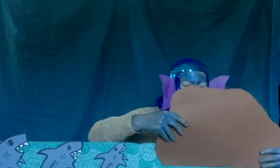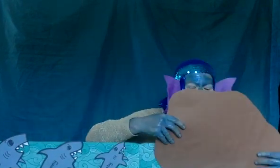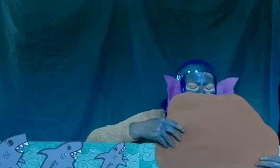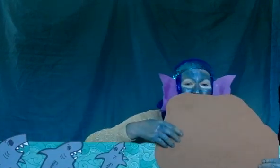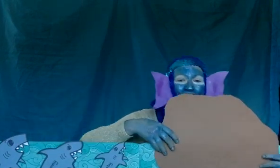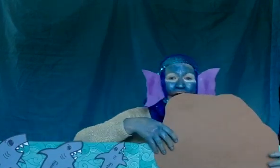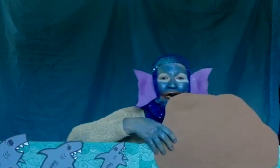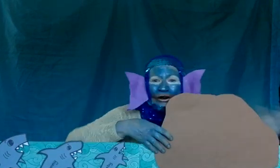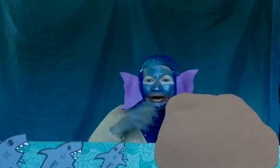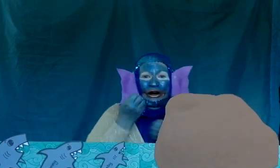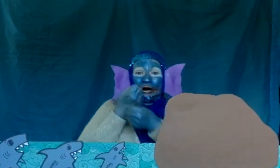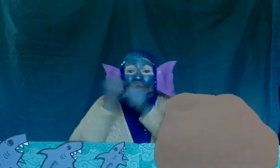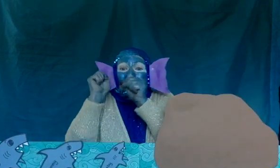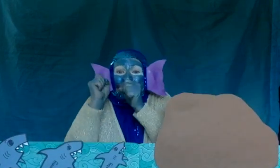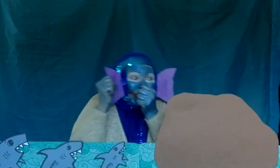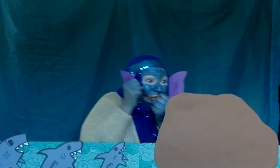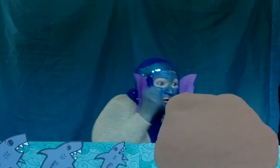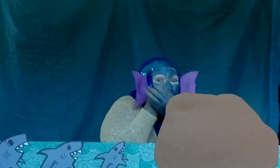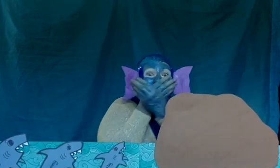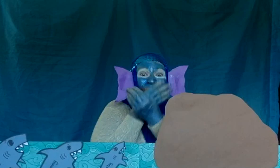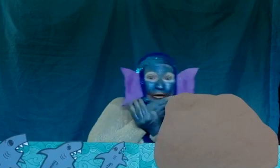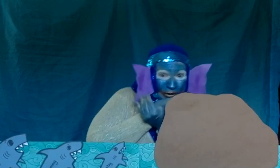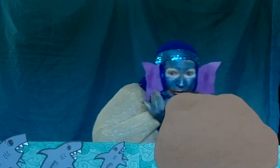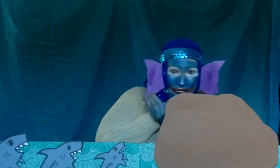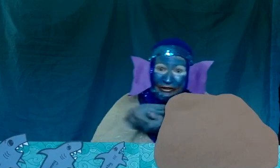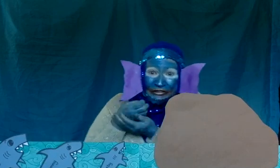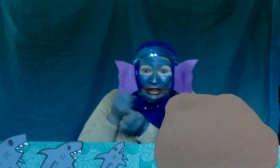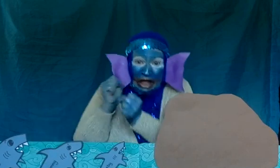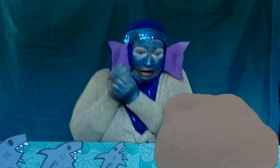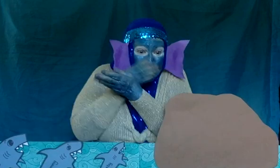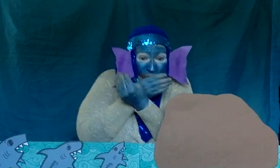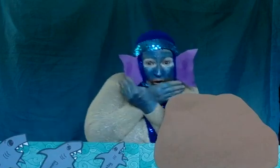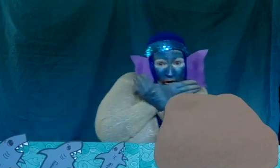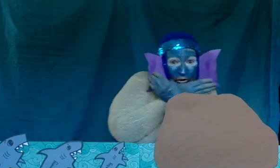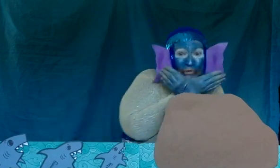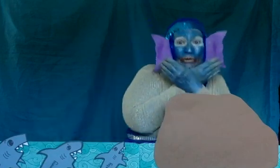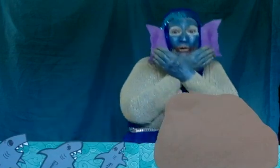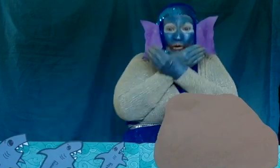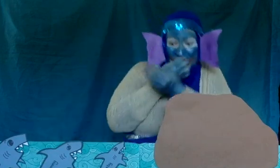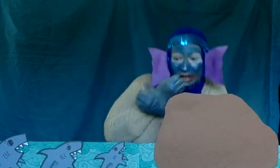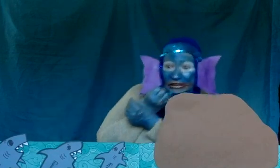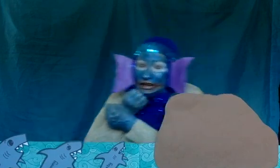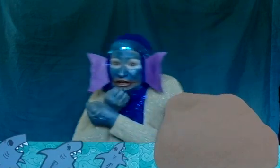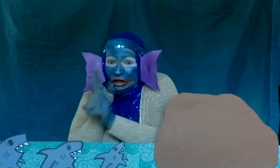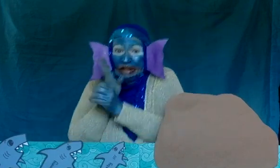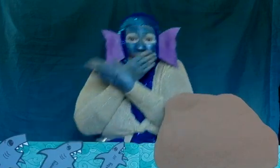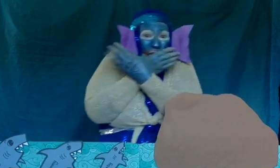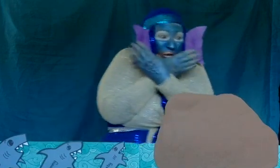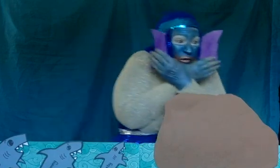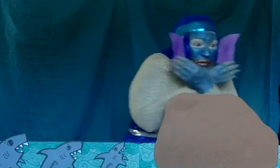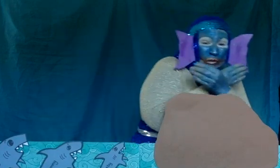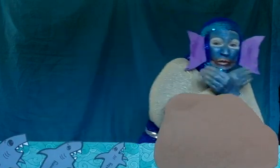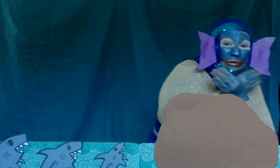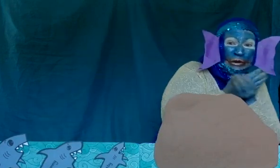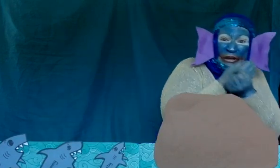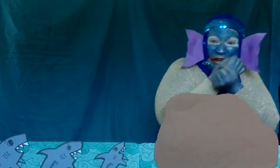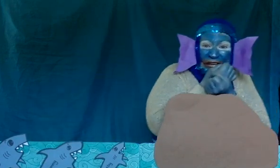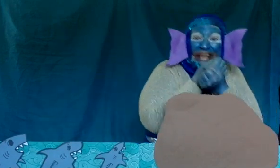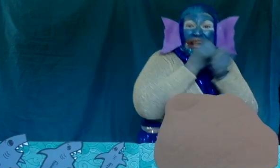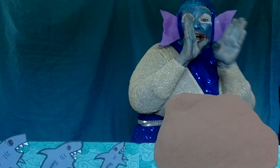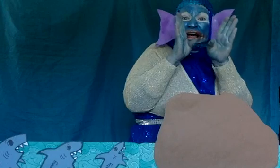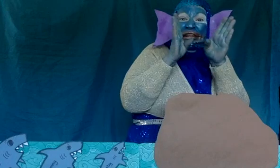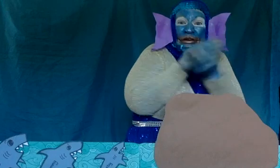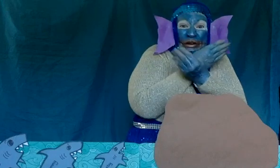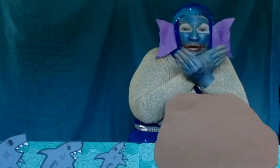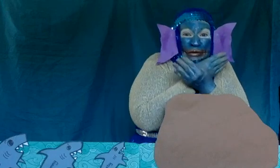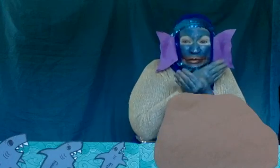Safe at Last! Do-do-do-do-do-do (3X) Safe at last!